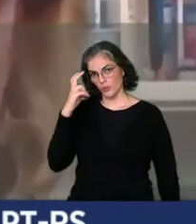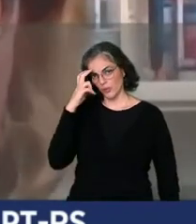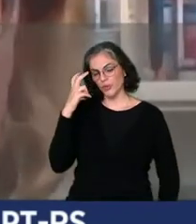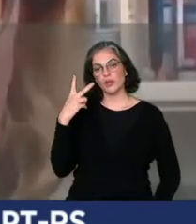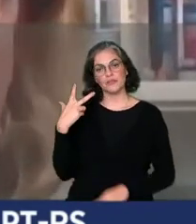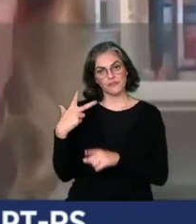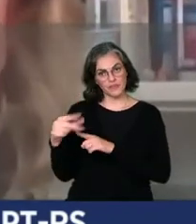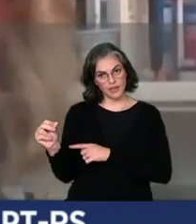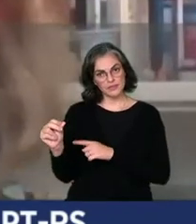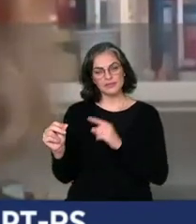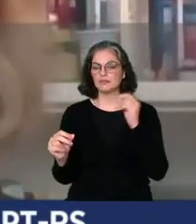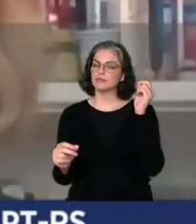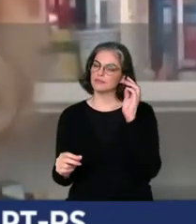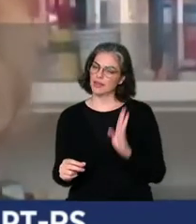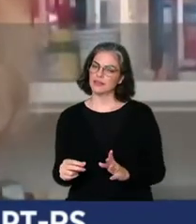BRASILEIRO. QUANDO A CULTURA VENCE, O BRASIL VENCE, QUANDO